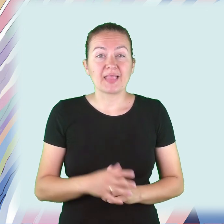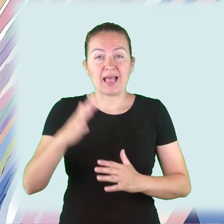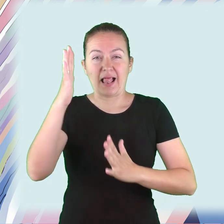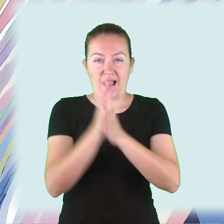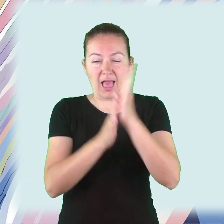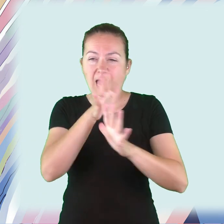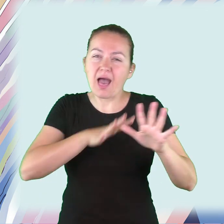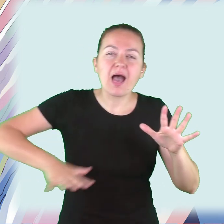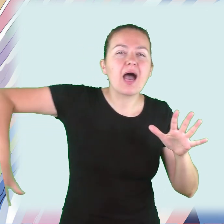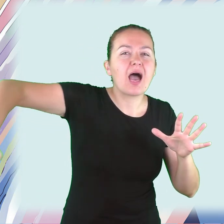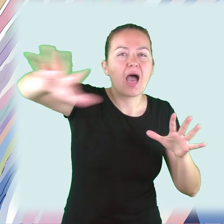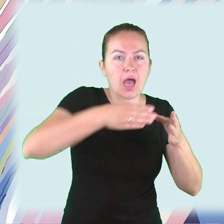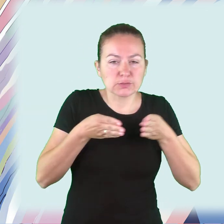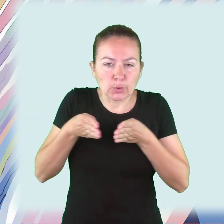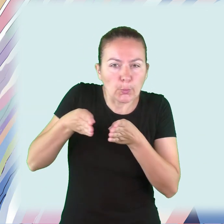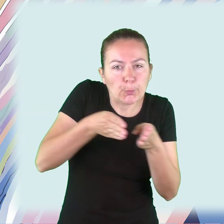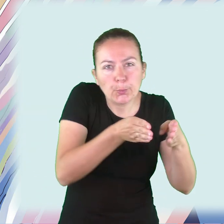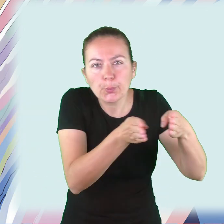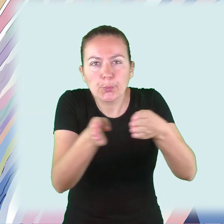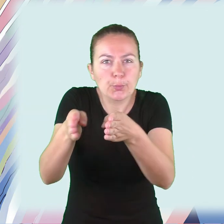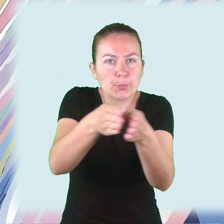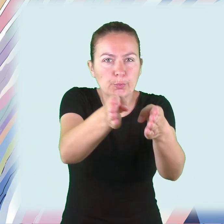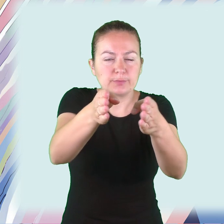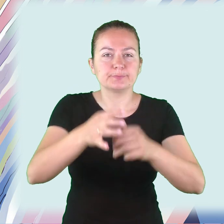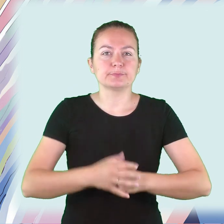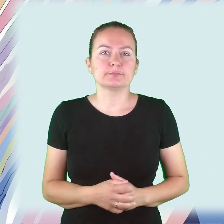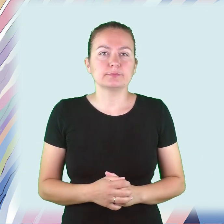2. Droga biegnie przez las.